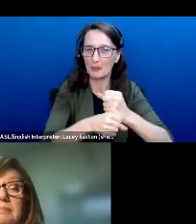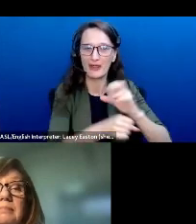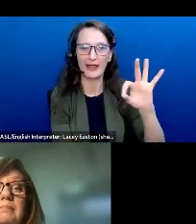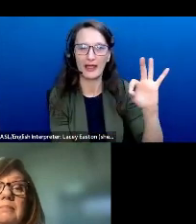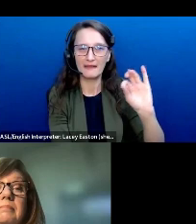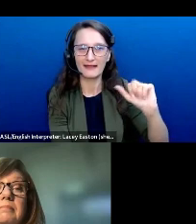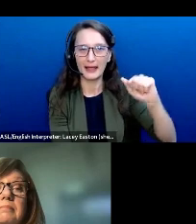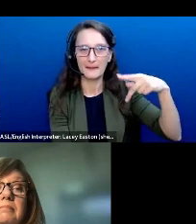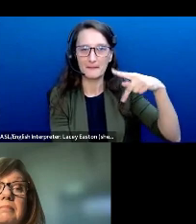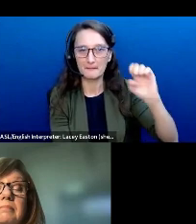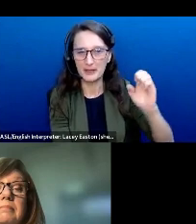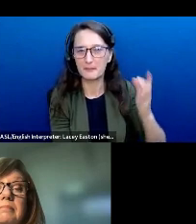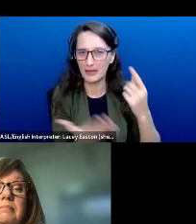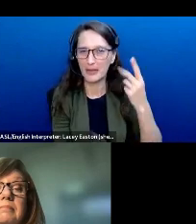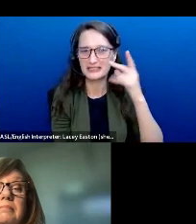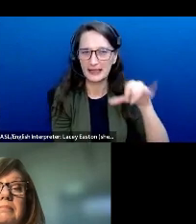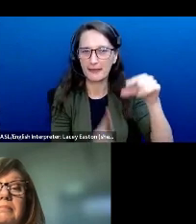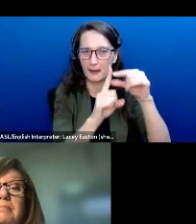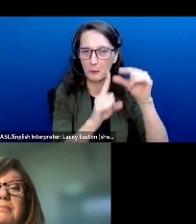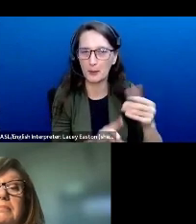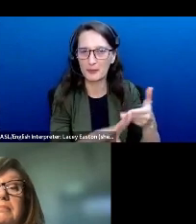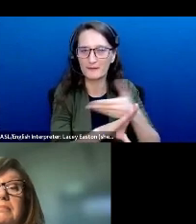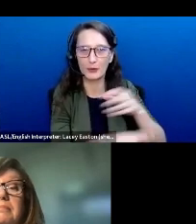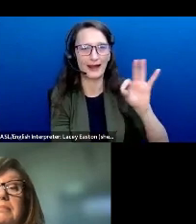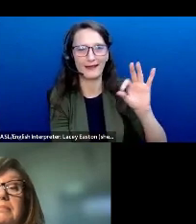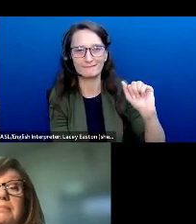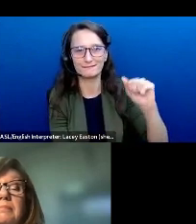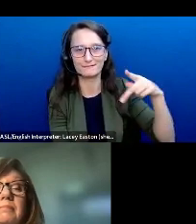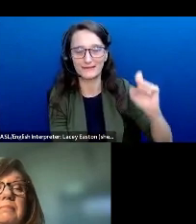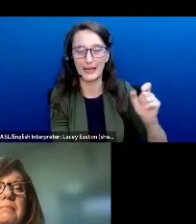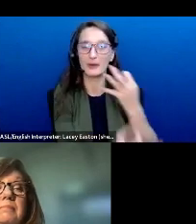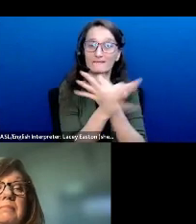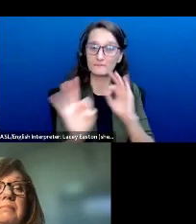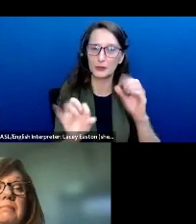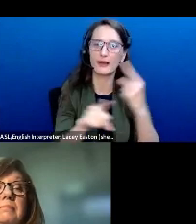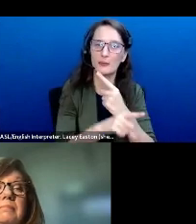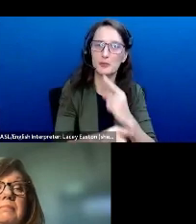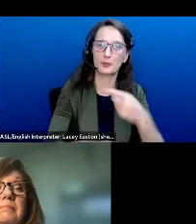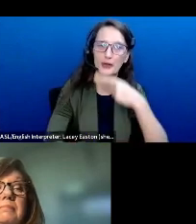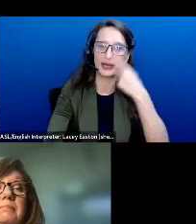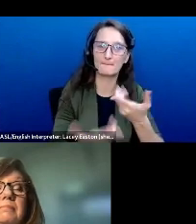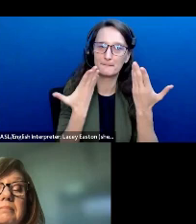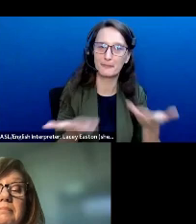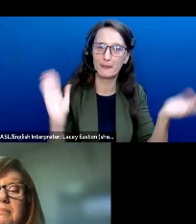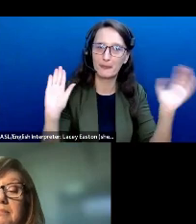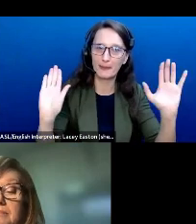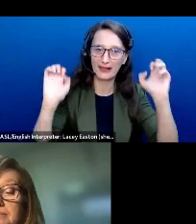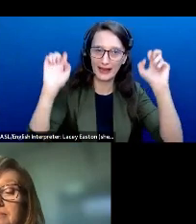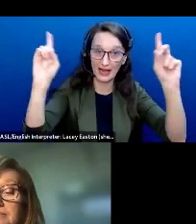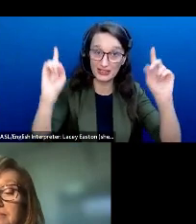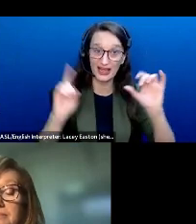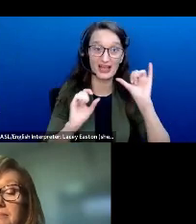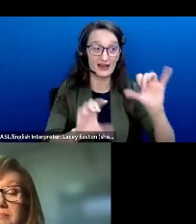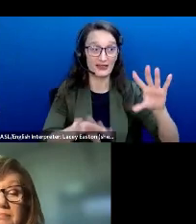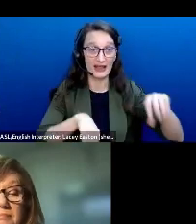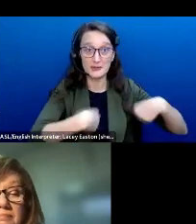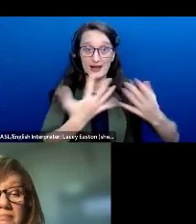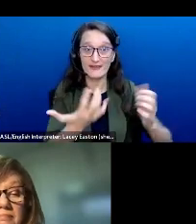Es una educación pública gratuita y apropiada. FAPE se brinda a través de un programa de educación individualizado